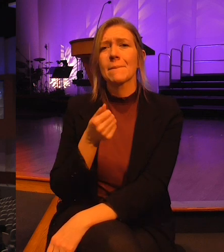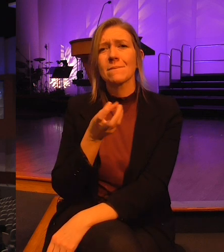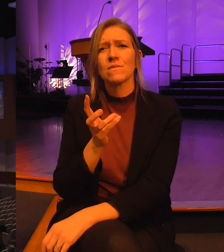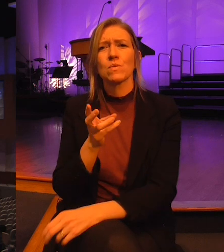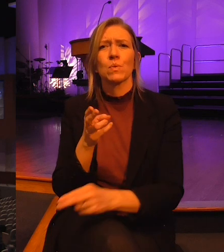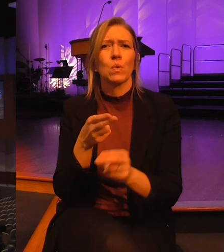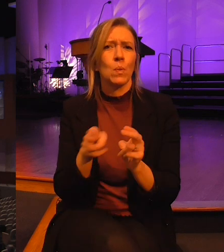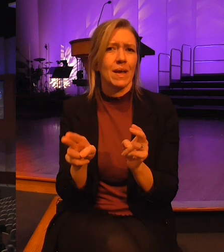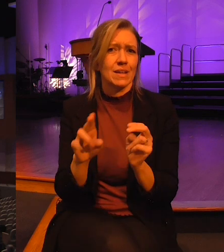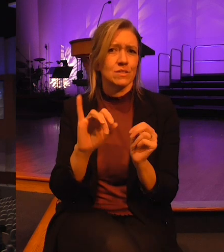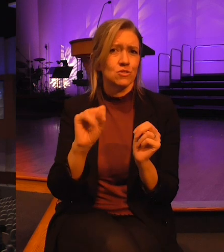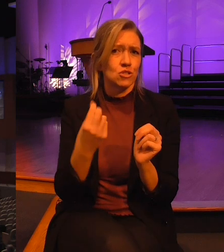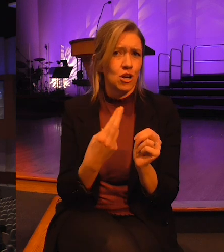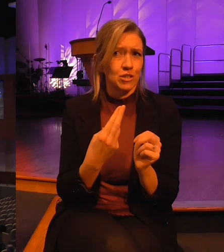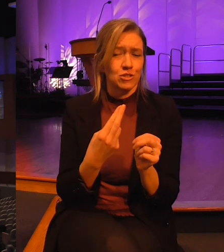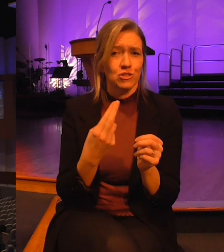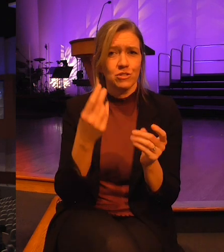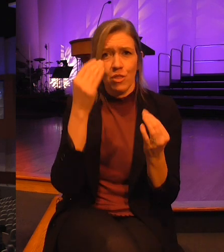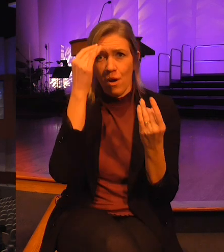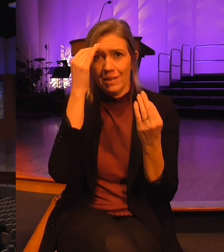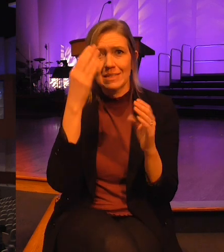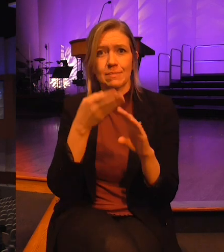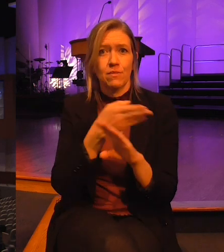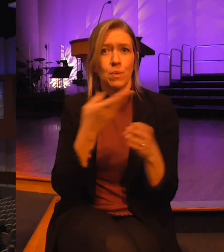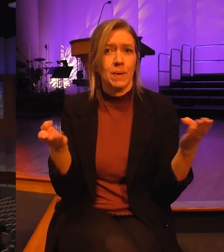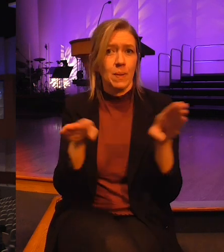antes de irnos. um uh, algunos de ustedes me han escuchado esto antes si están